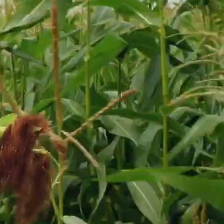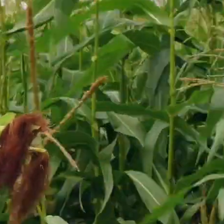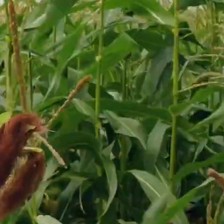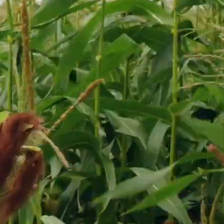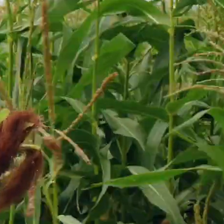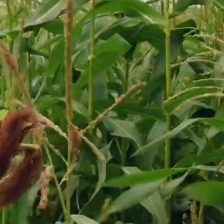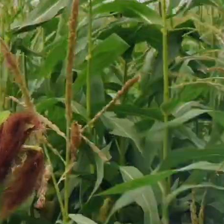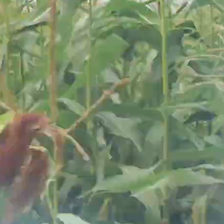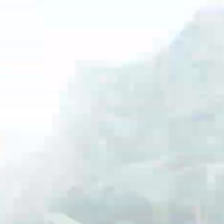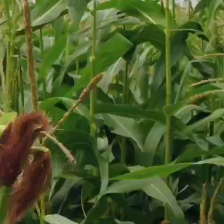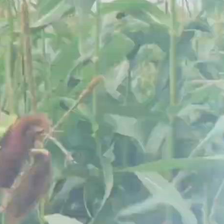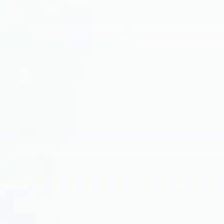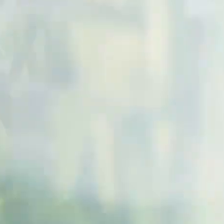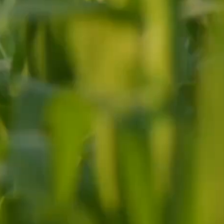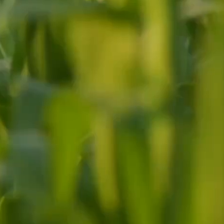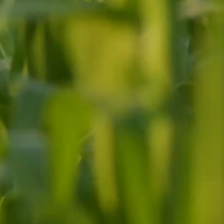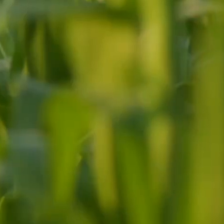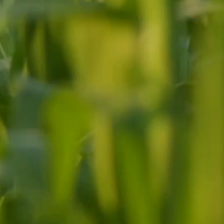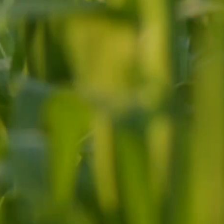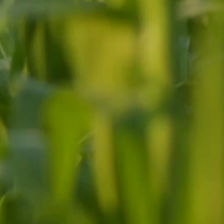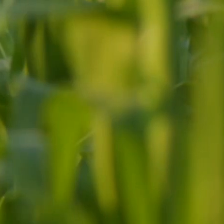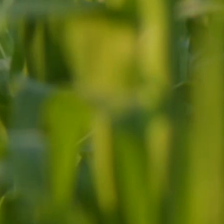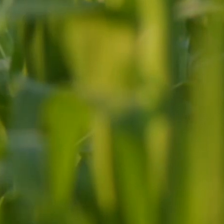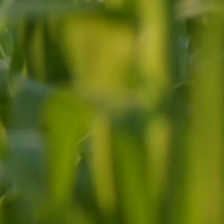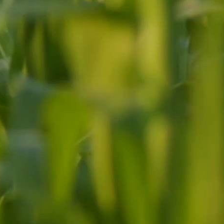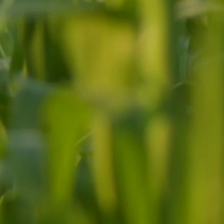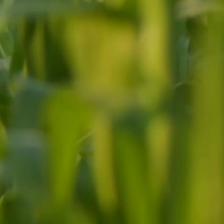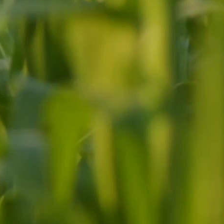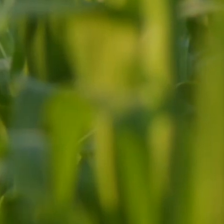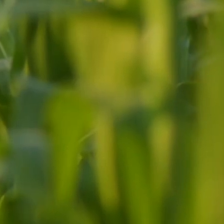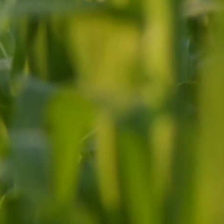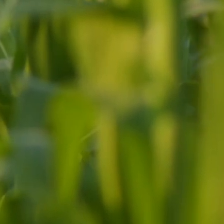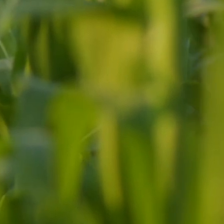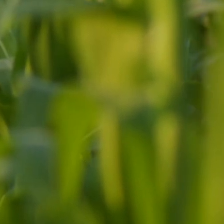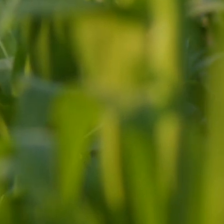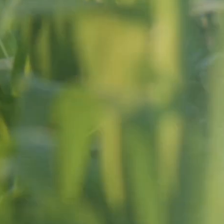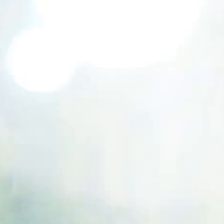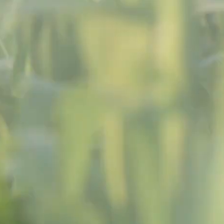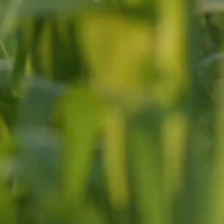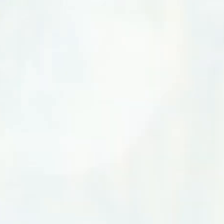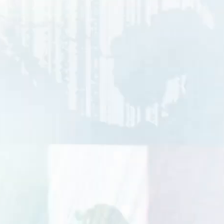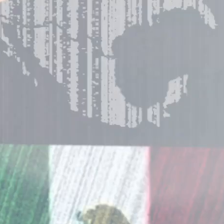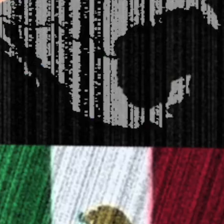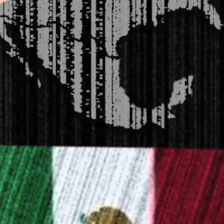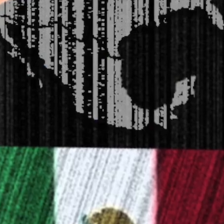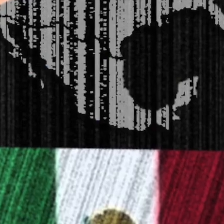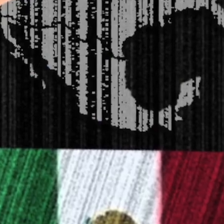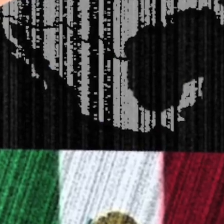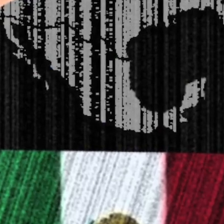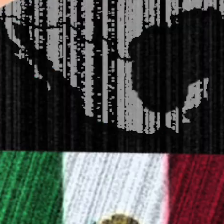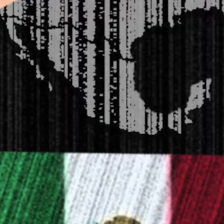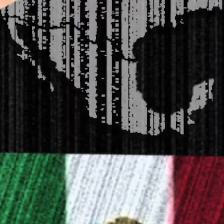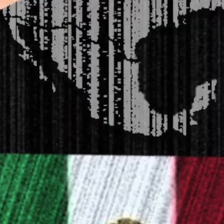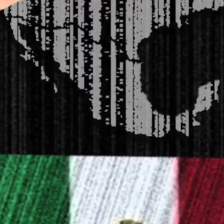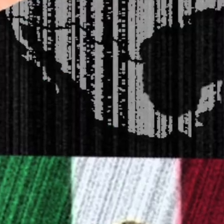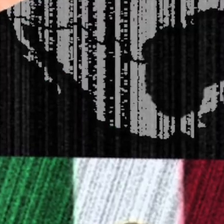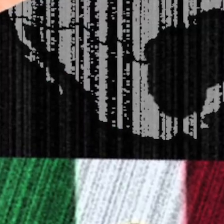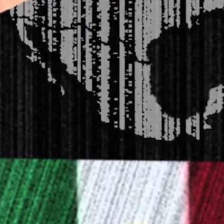del país en respuesta a la resolución del panel del tratado entre México Estados Unidos y Canadá